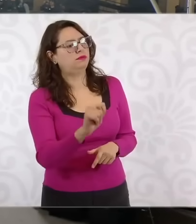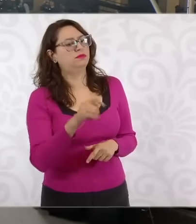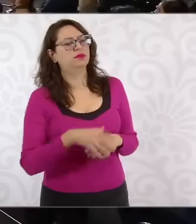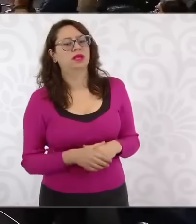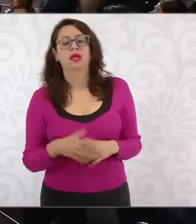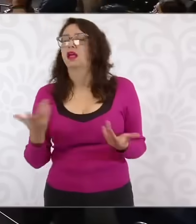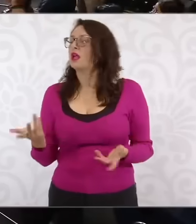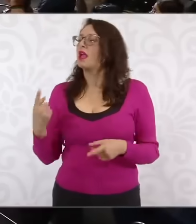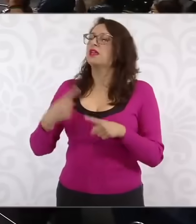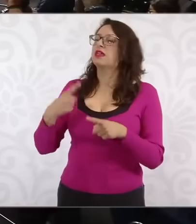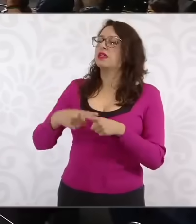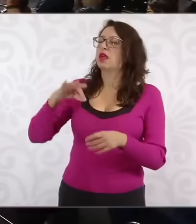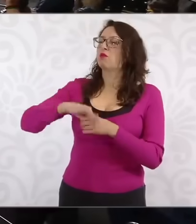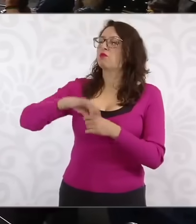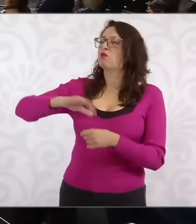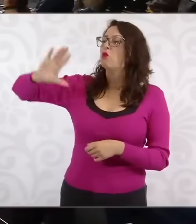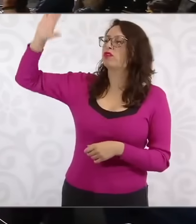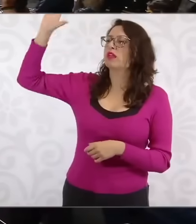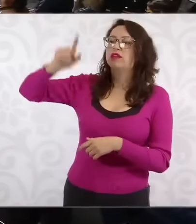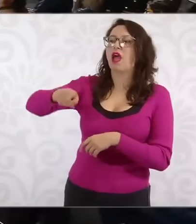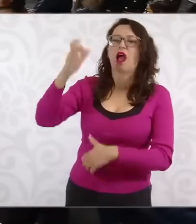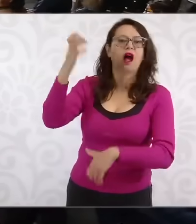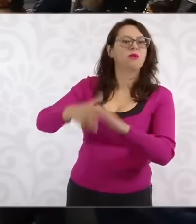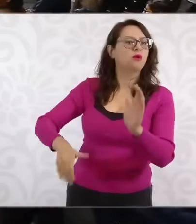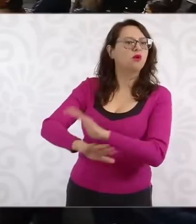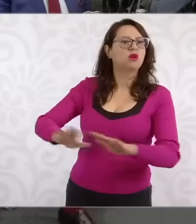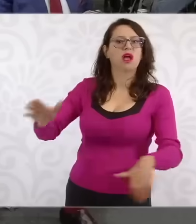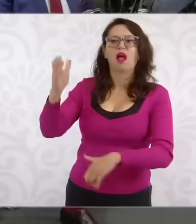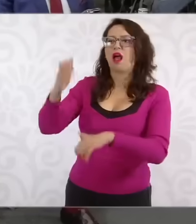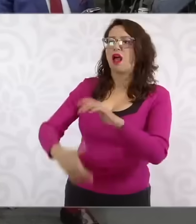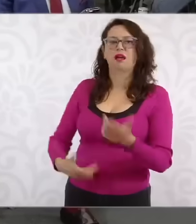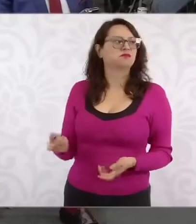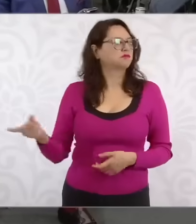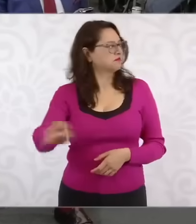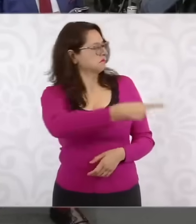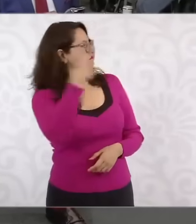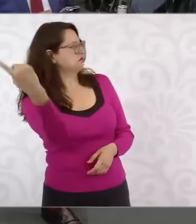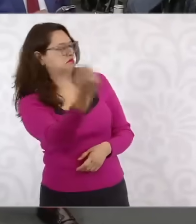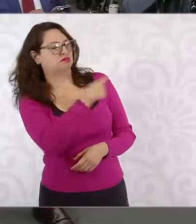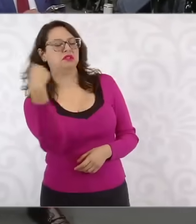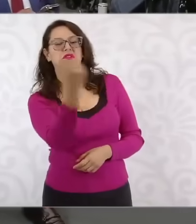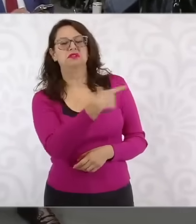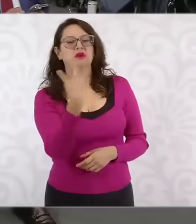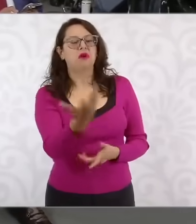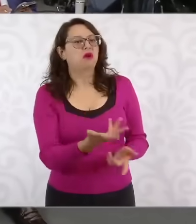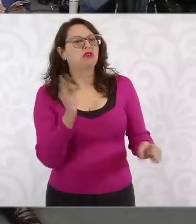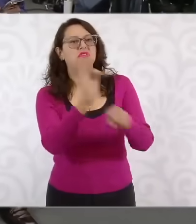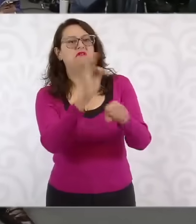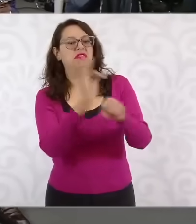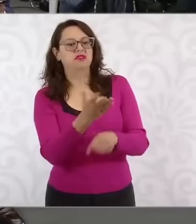vota? Porque Reina ya terminó su turno. Pues si está lleno de paleros, mire. Son los Fíjese quién